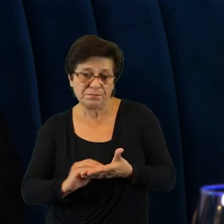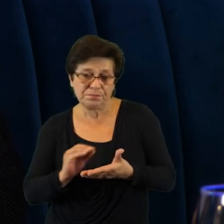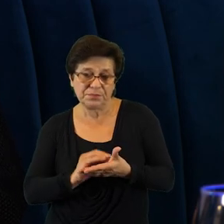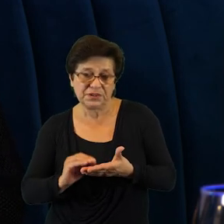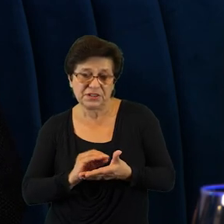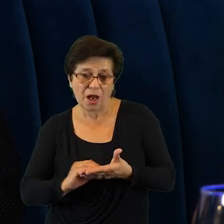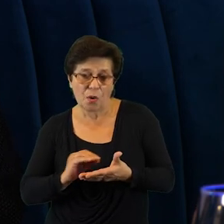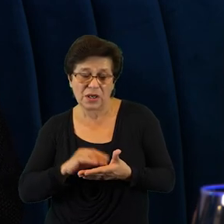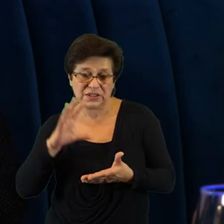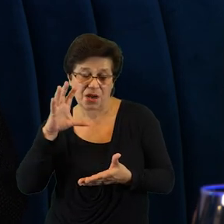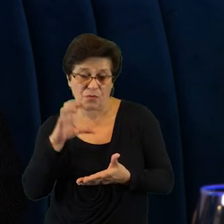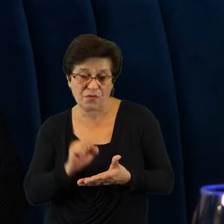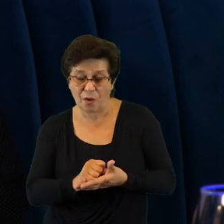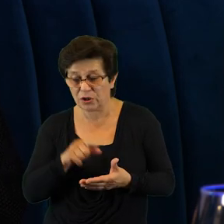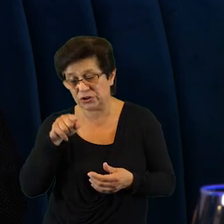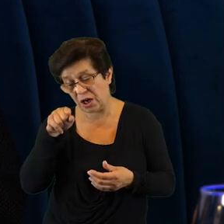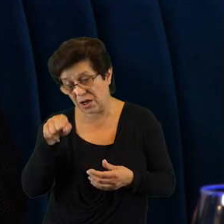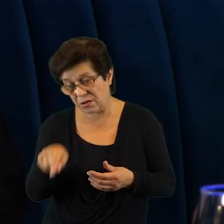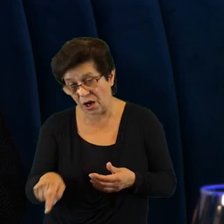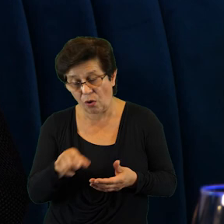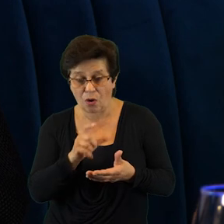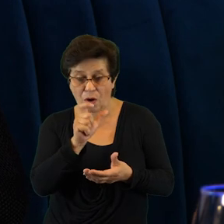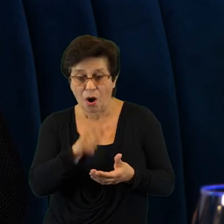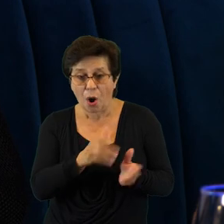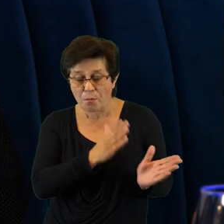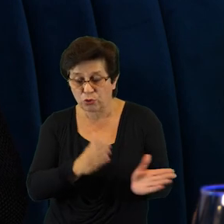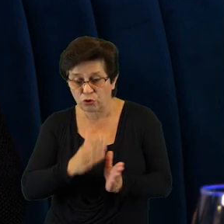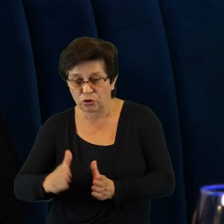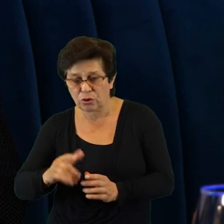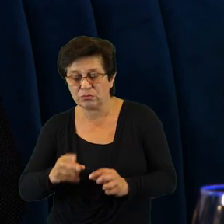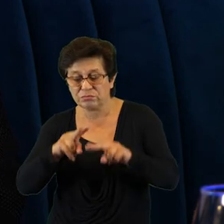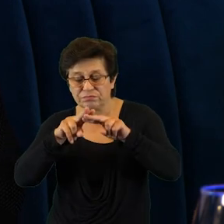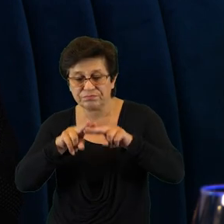zajmowała się także porządkowaniem jego spuścizny.